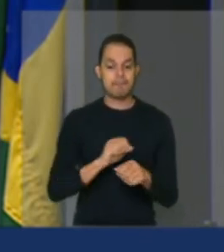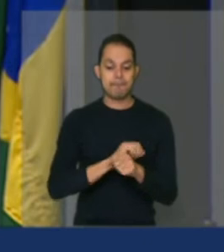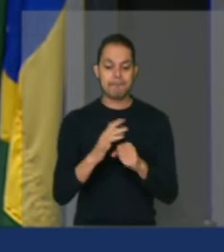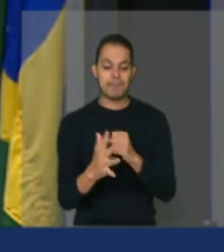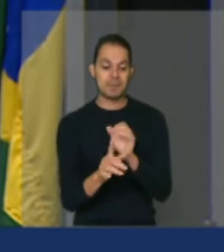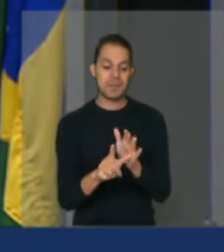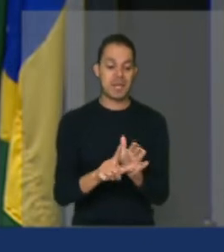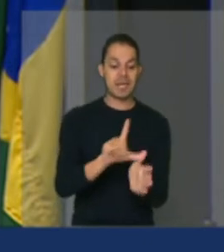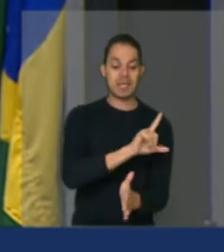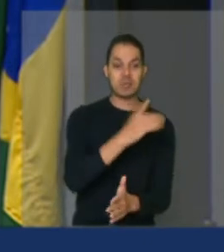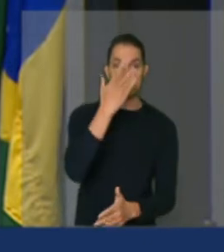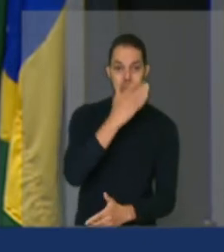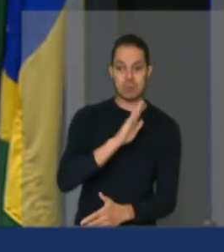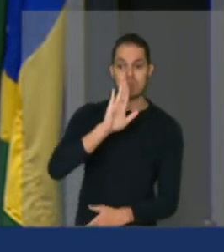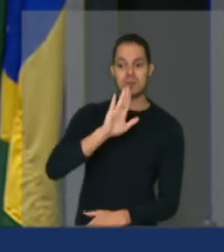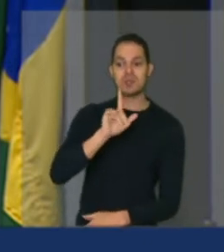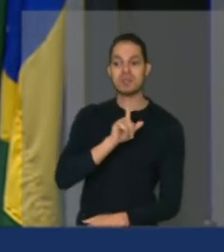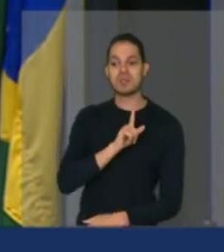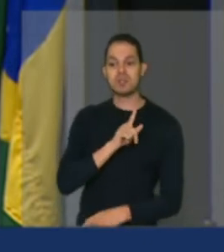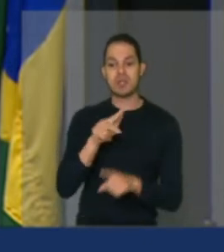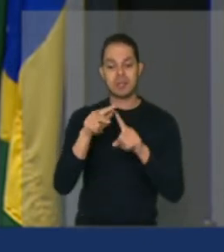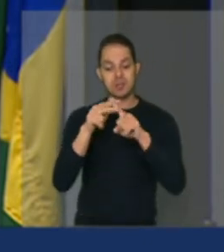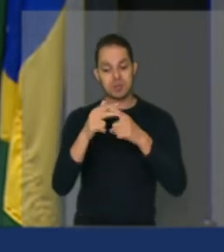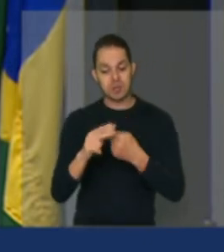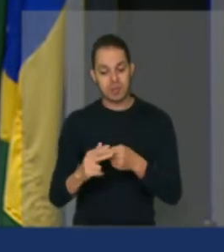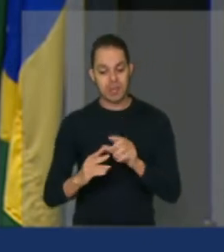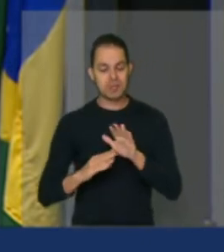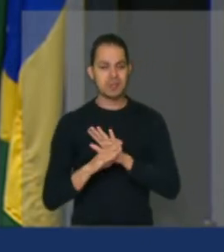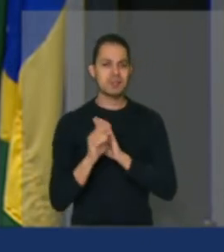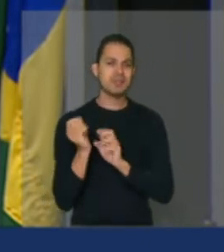COMPROMISSO DE UM REAJUSTE QUE HÁ VÁRIOS ANSIOSO SERVIDORES AGUARDAVAM, EU PEÇO, PRESIDENTE, SÓ MAIS 30